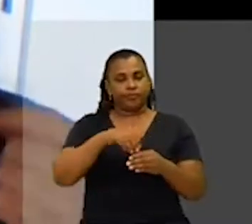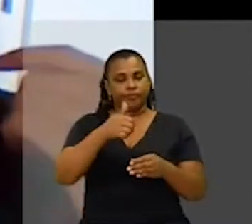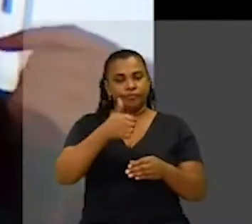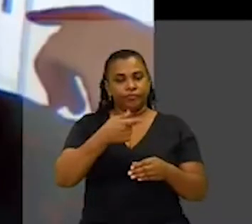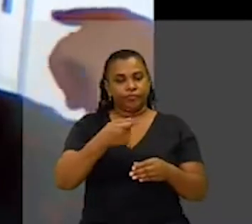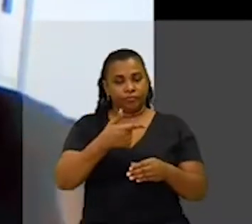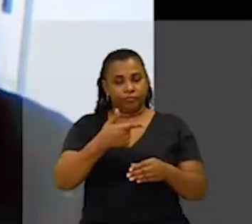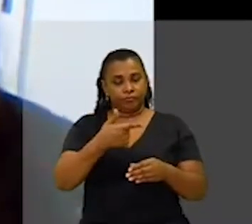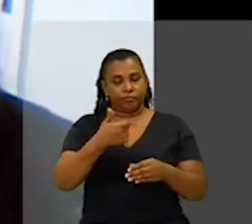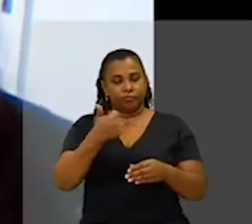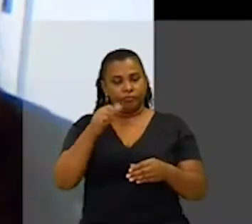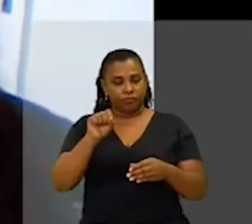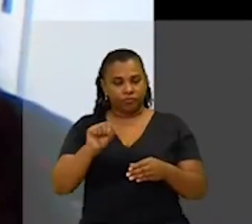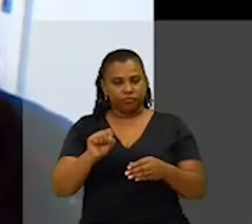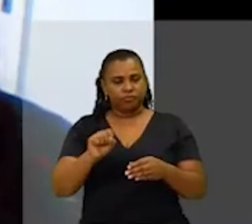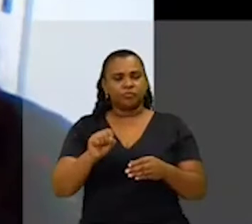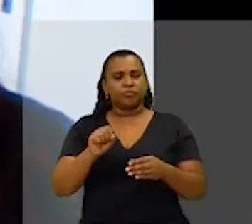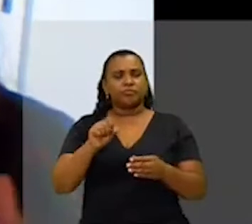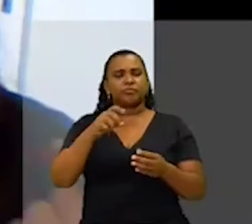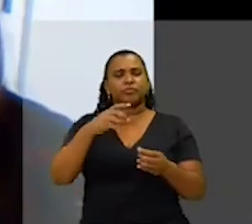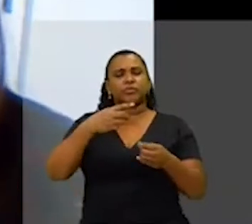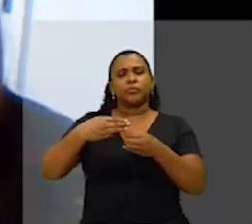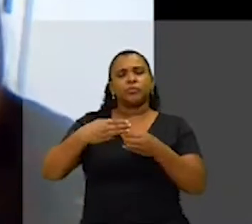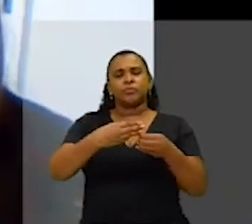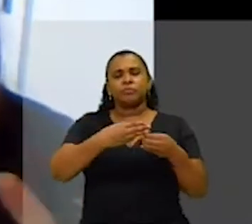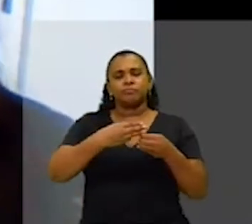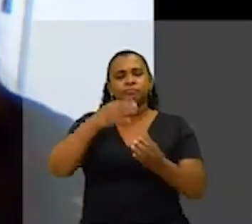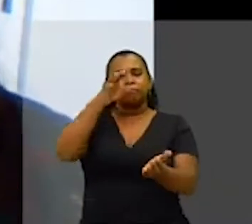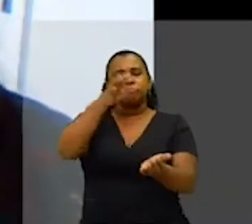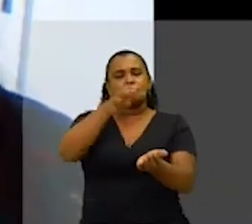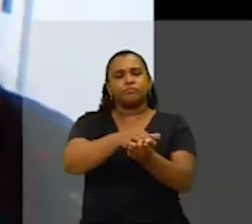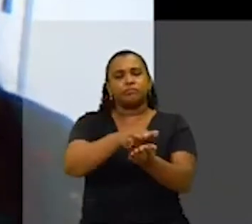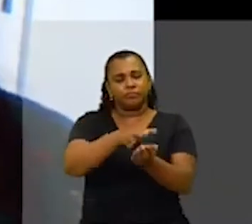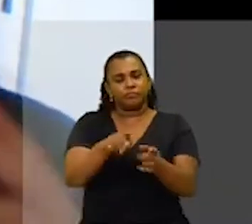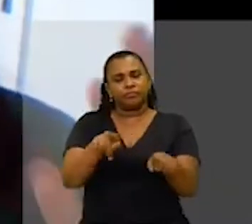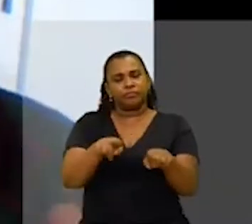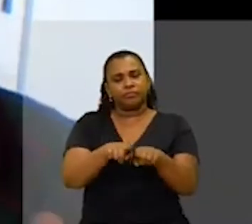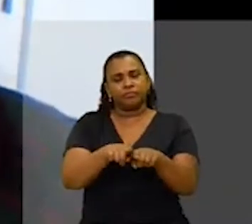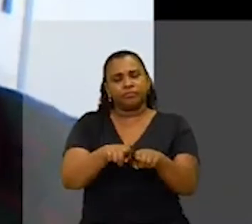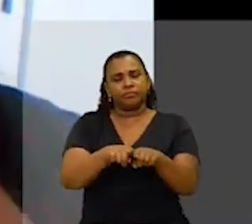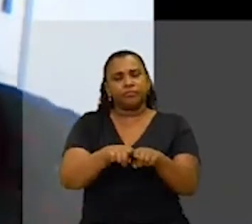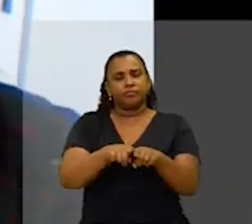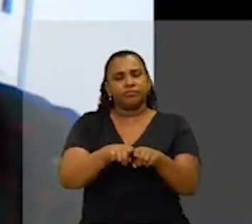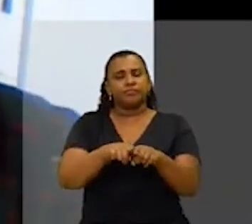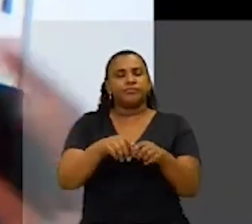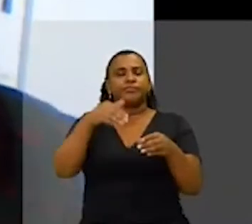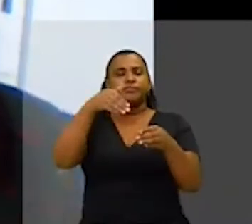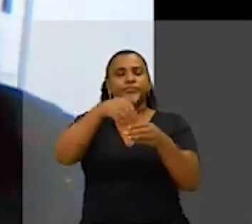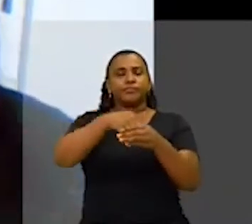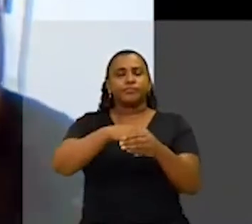a regulamentação também de candidatura em cima das coletivas a gente tava conservante forma